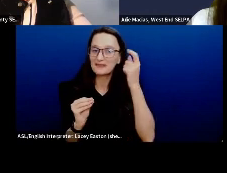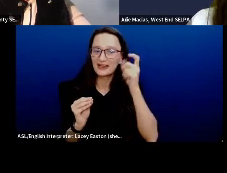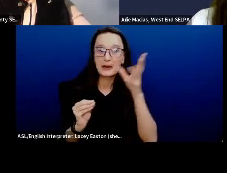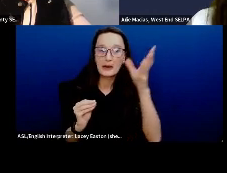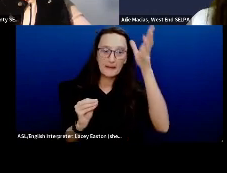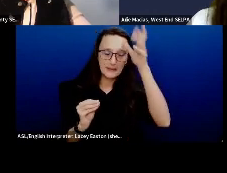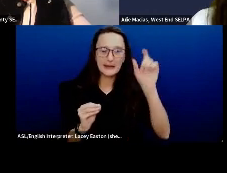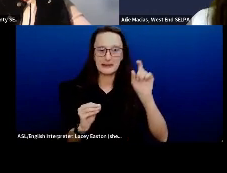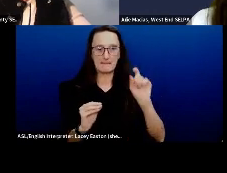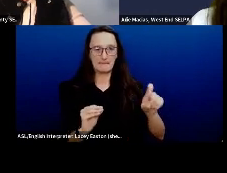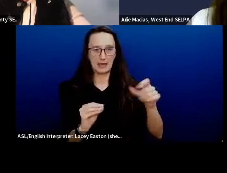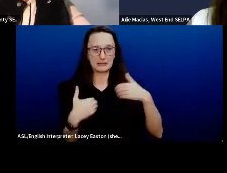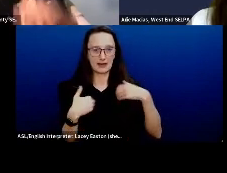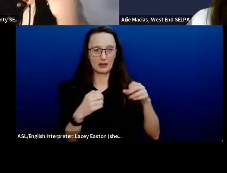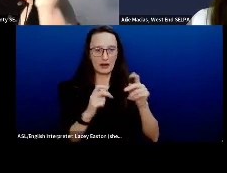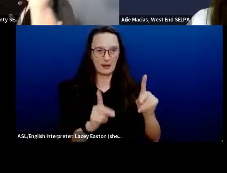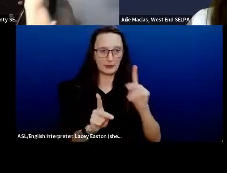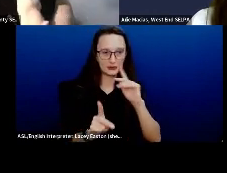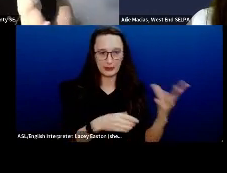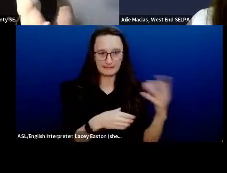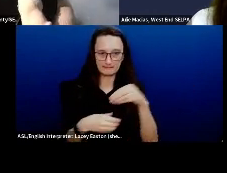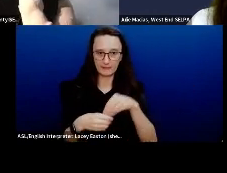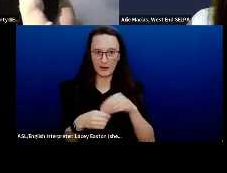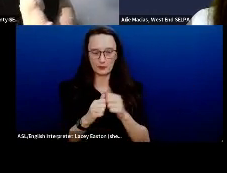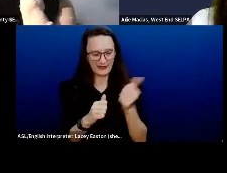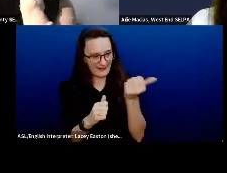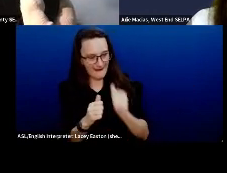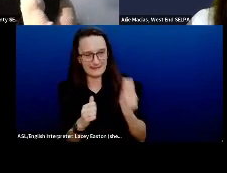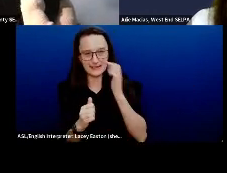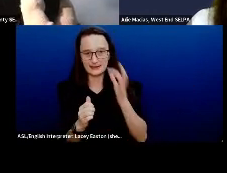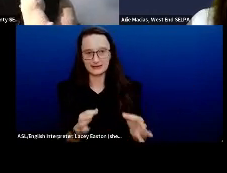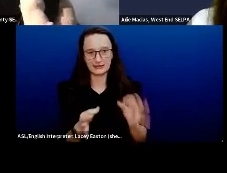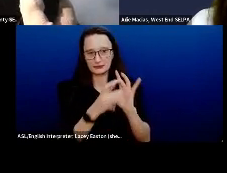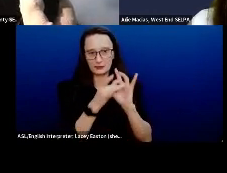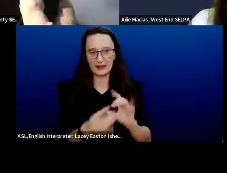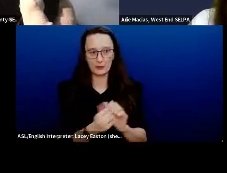cualquier reunión de toma de decisiones con respecto al programa de educación especial de su hijo, esto